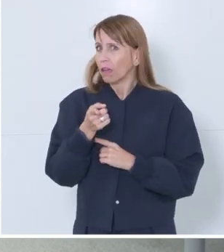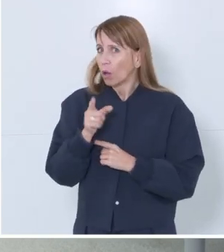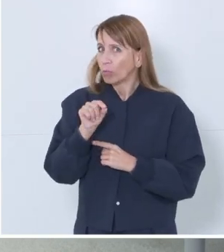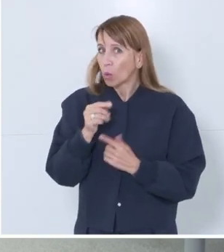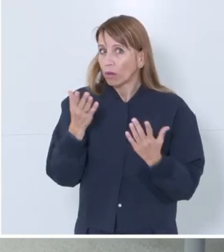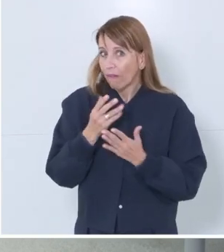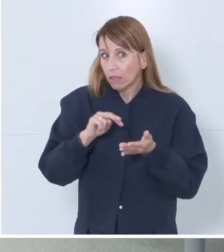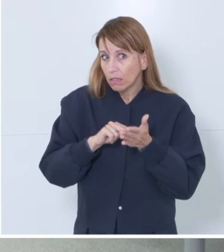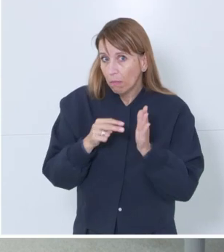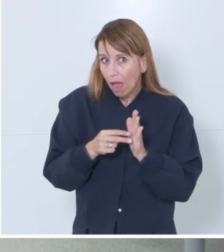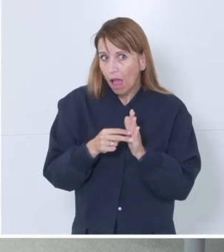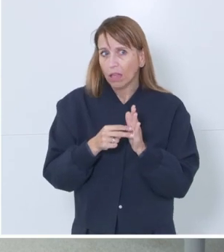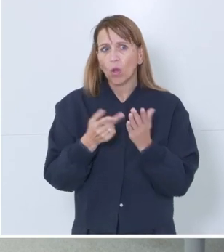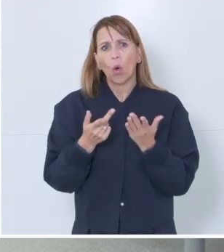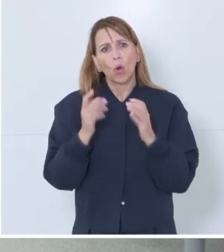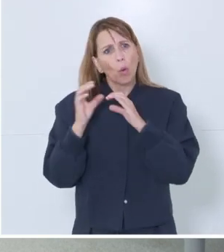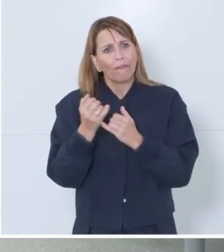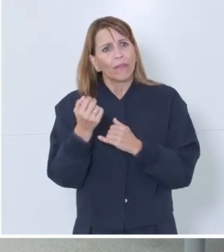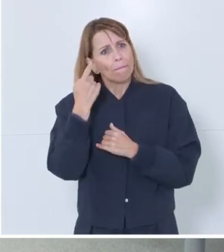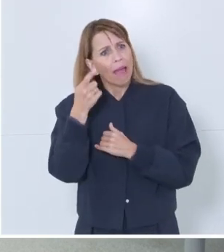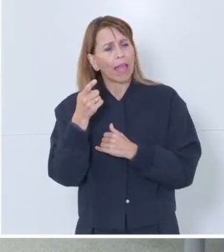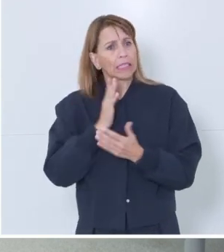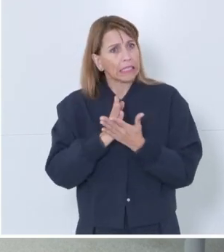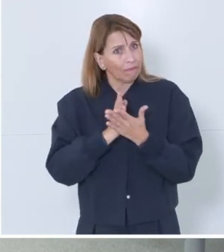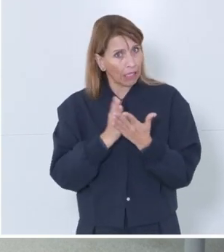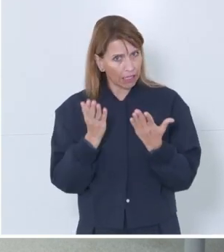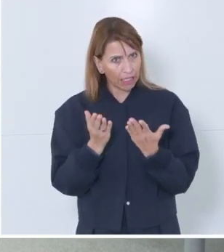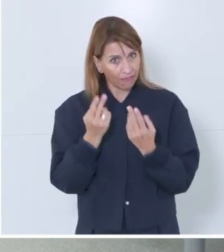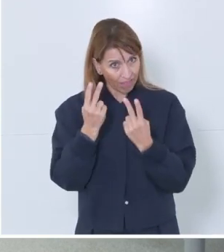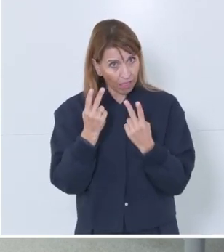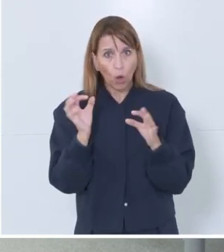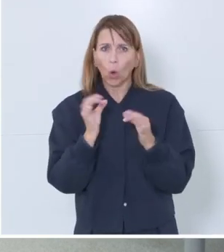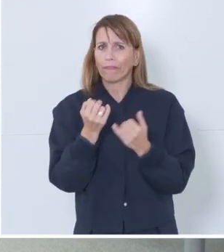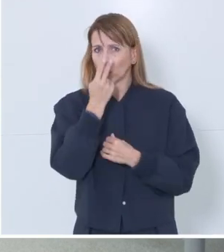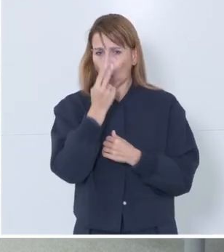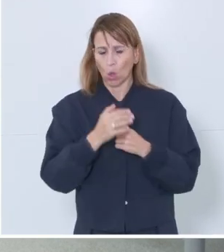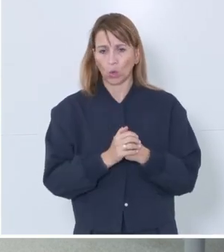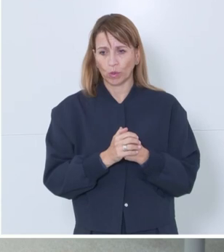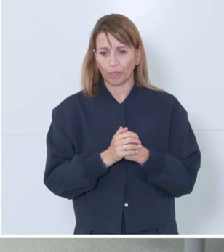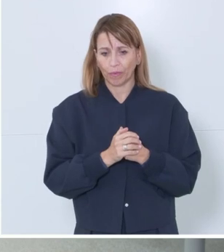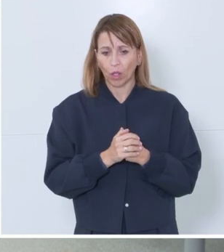der ÖVP dann bei diesem Thema zeigt? Und zum aktuellen Thema der Parteiengespräche wollte